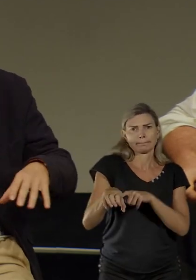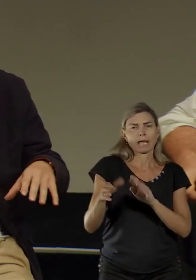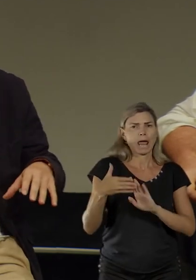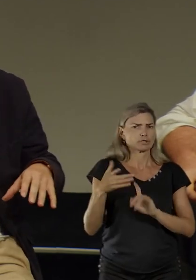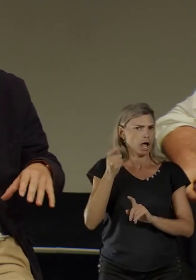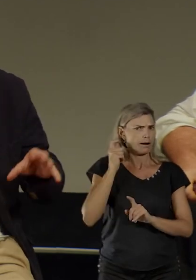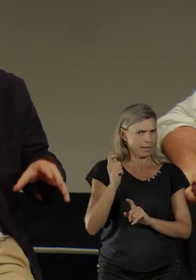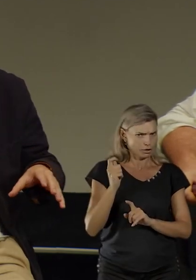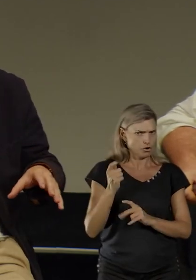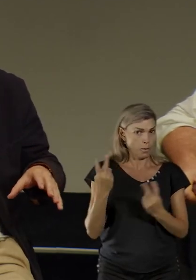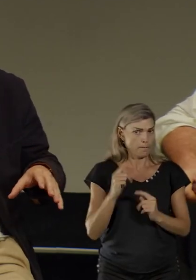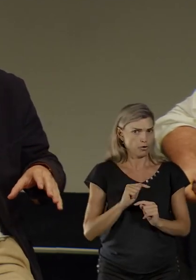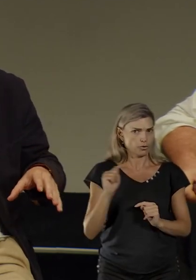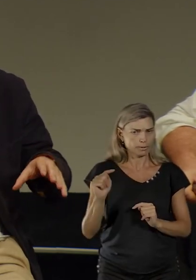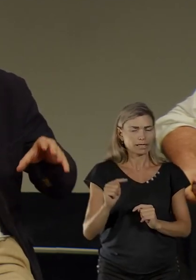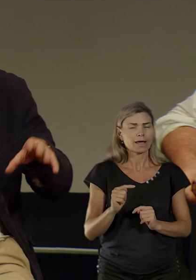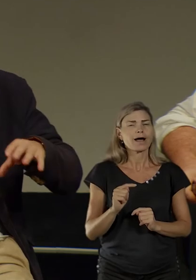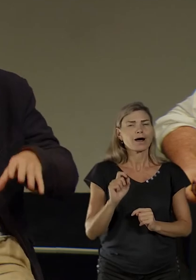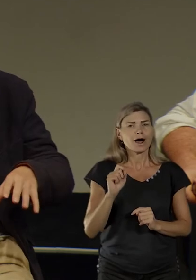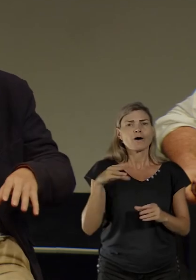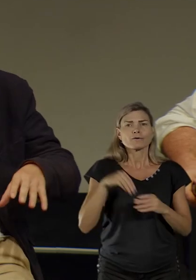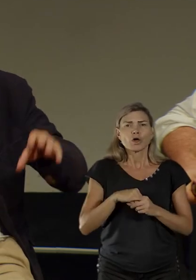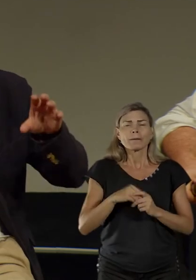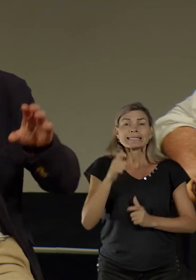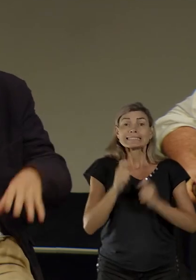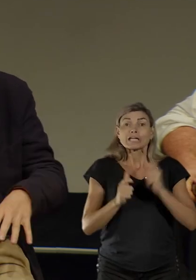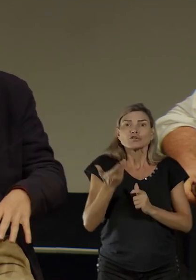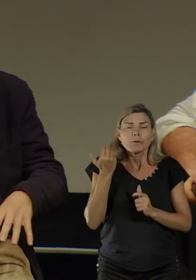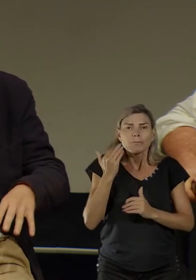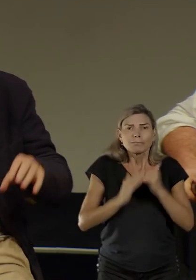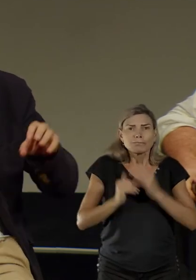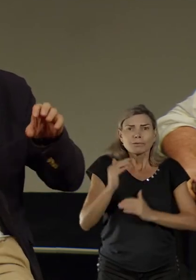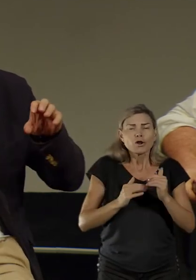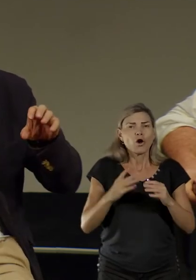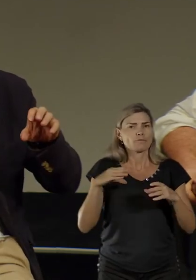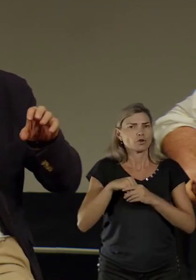Ale vždycky se na to myslelo i při rozvoji sídlišť, při rozvoji linek metra.